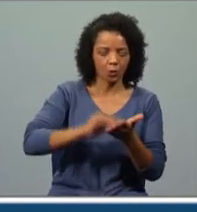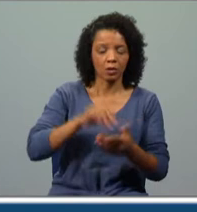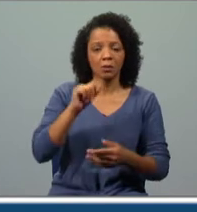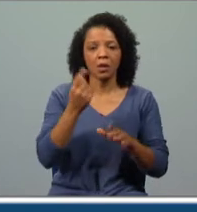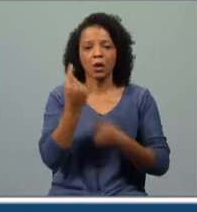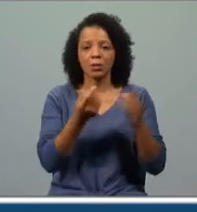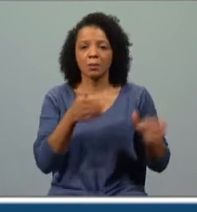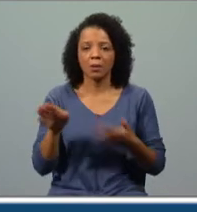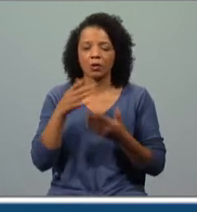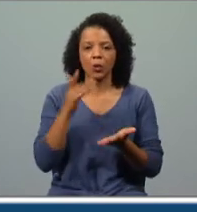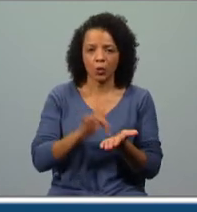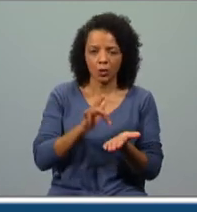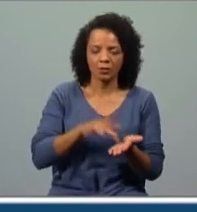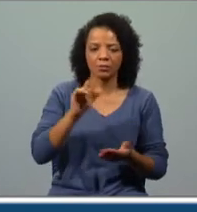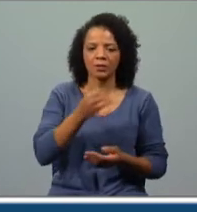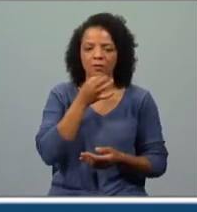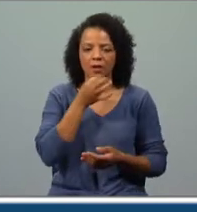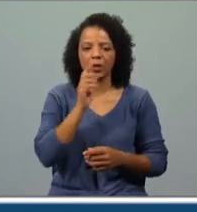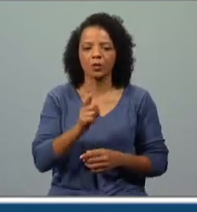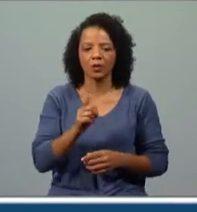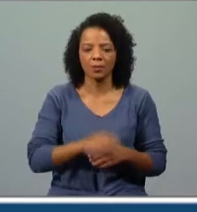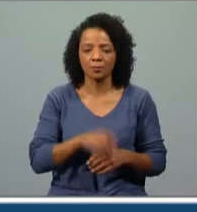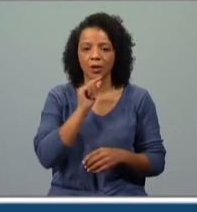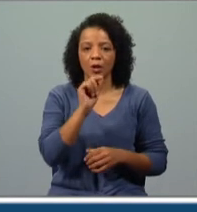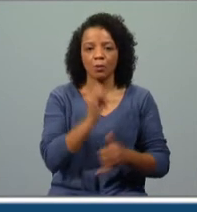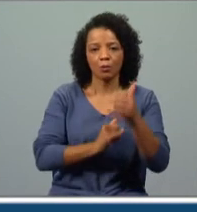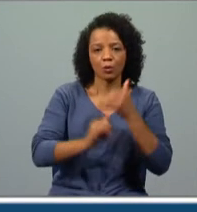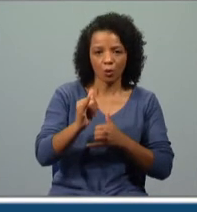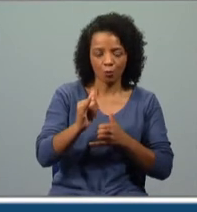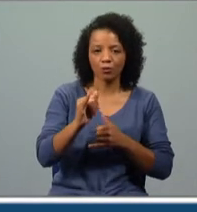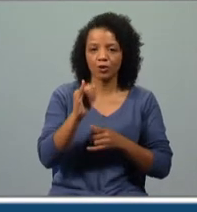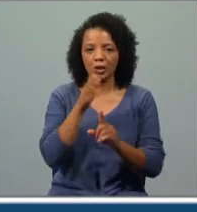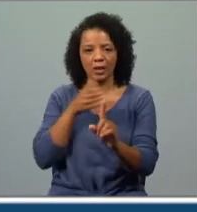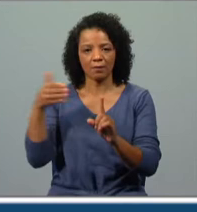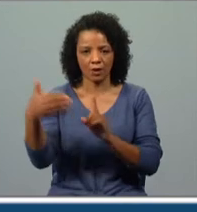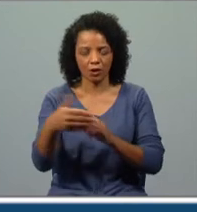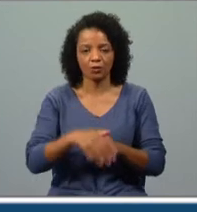e vamos falar nos pronomes indefinidos as aprendizagens essenciais do nosso 讓我們談談不定代詞我們的基本教訓